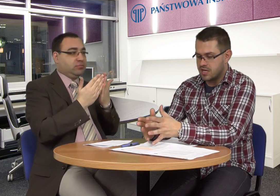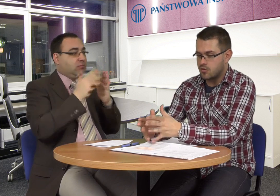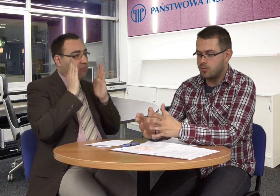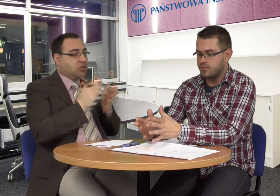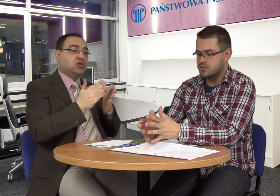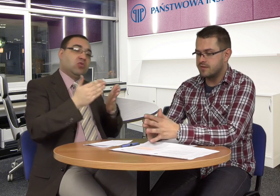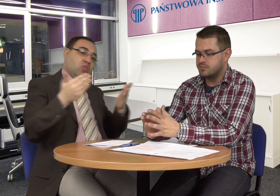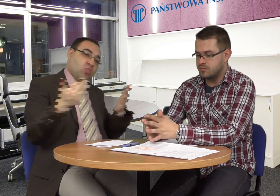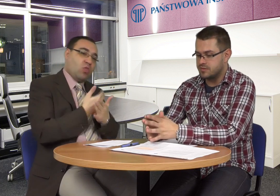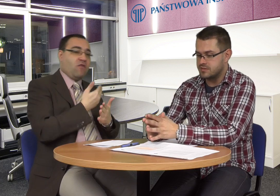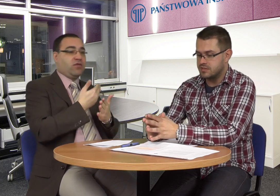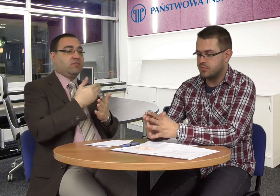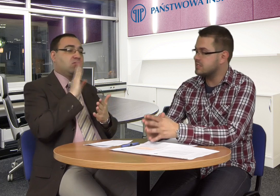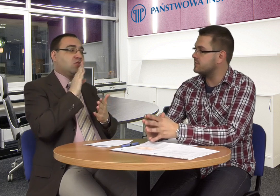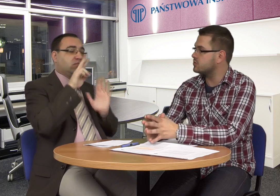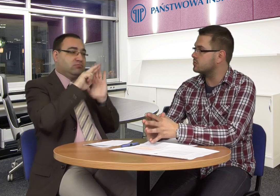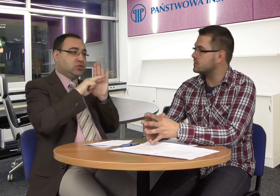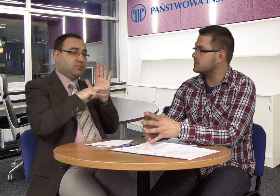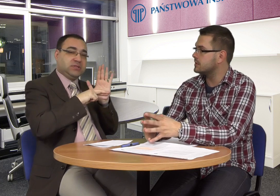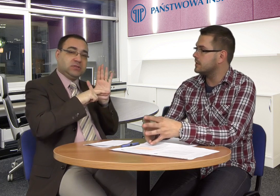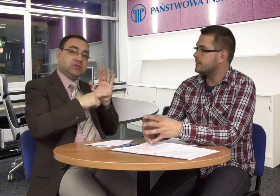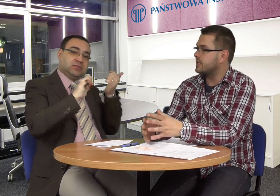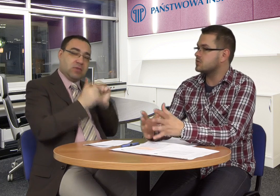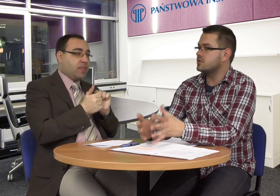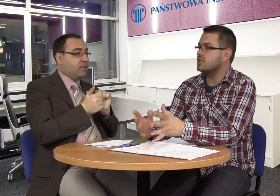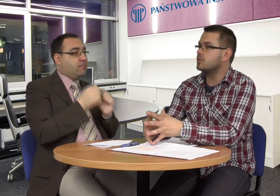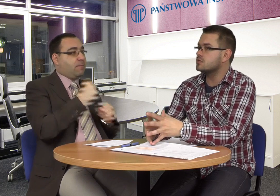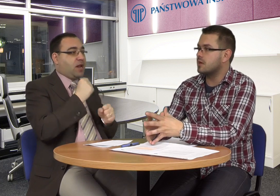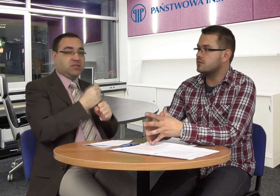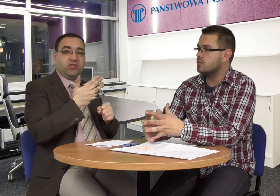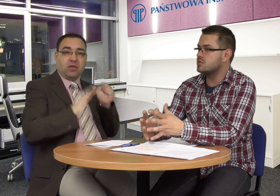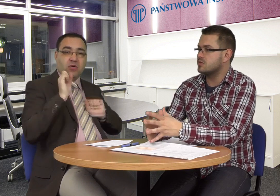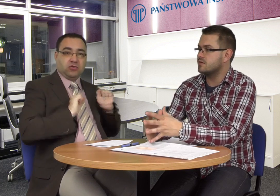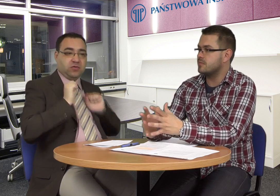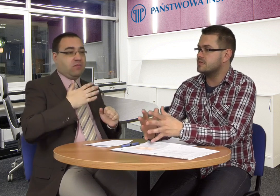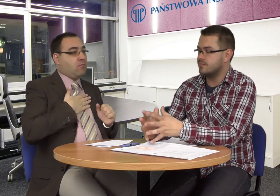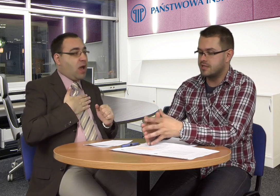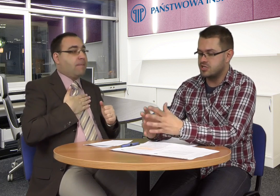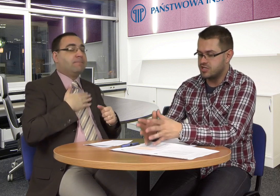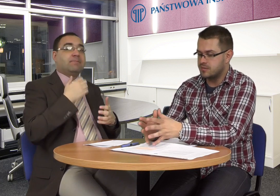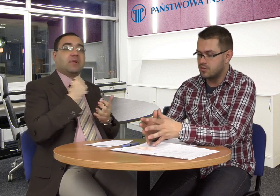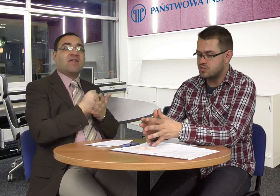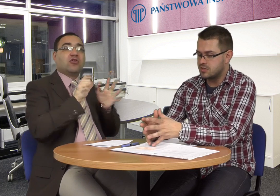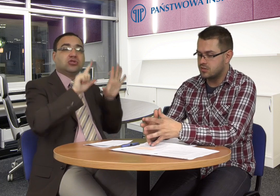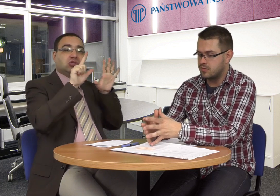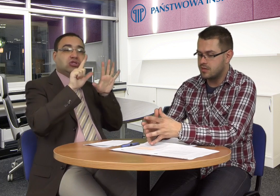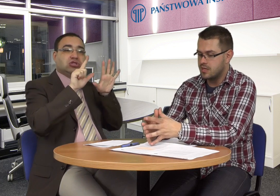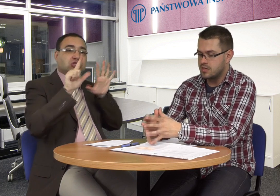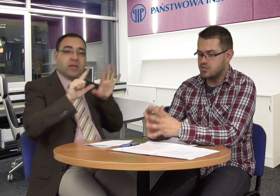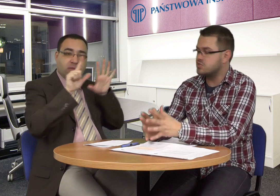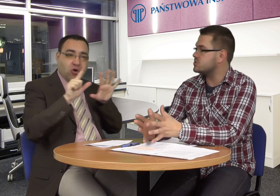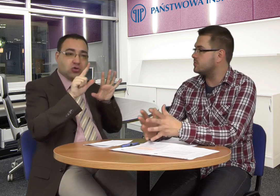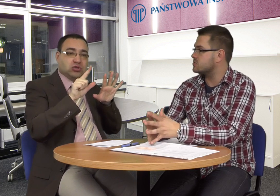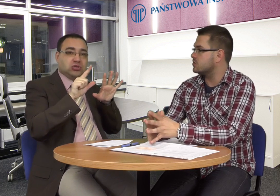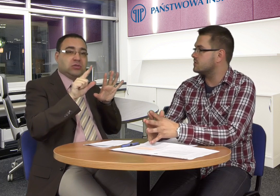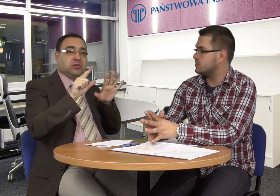Zaczynają obowiązywać przepisy, na podstawie których pracownik niepełnosprawny może pracować maksymalnie 7 godzin na dobę i 35 godzin w tygodniu.